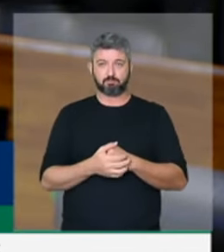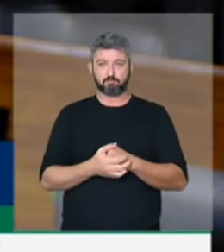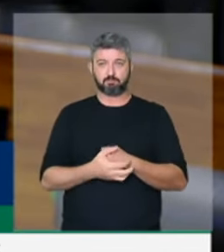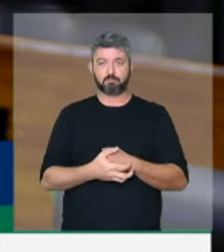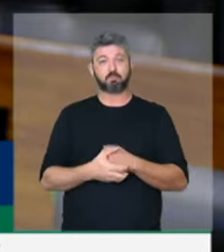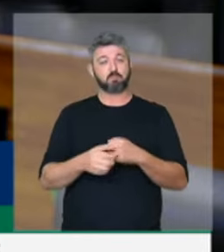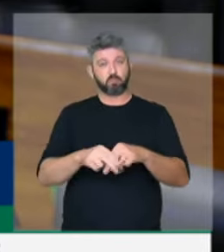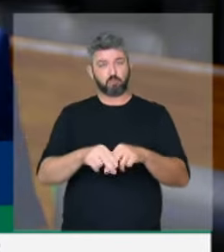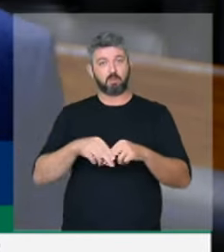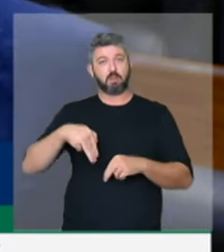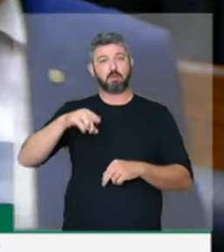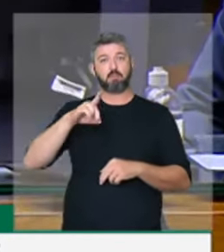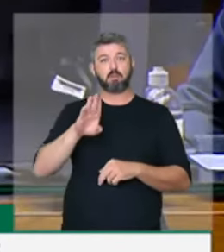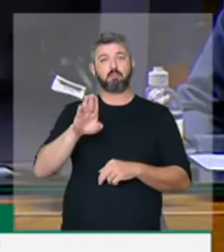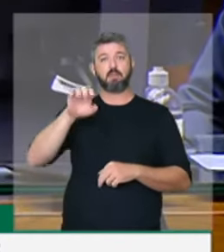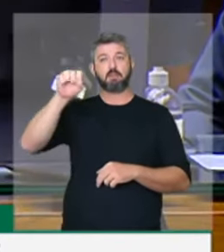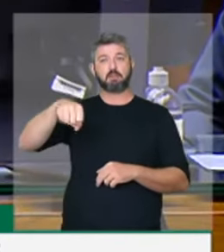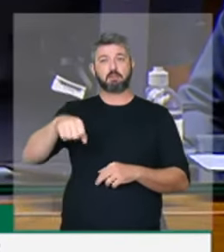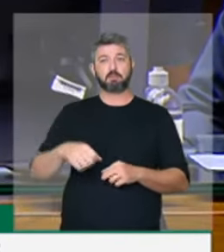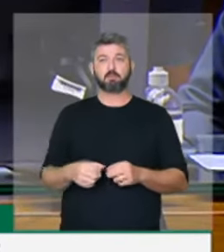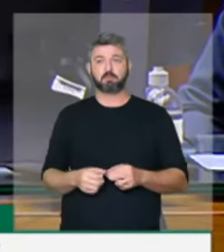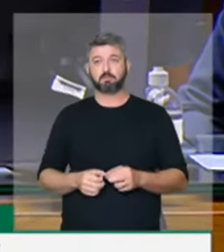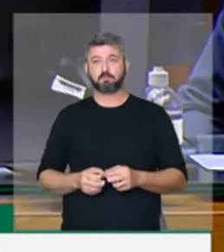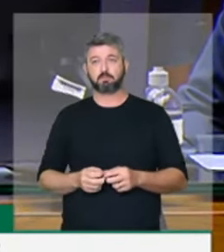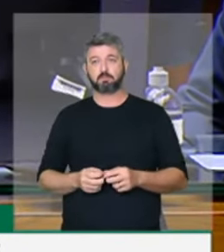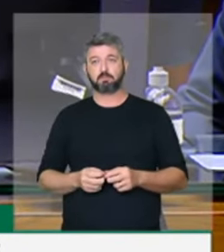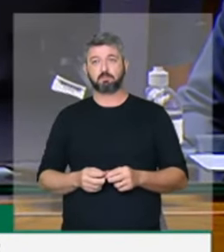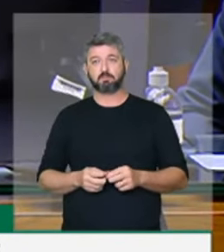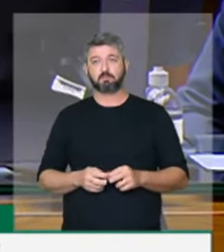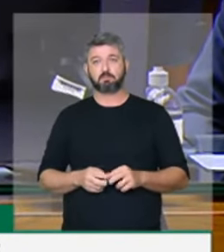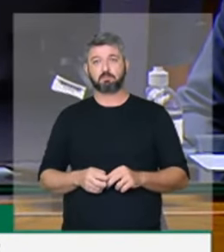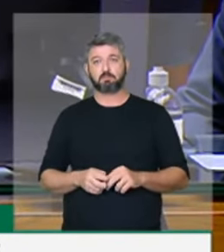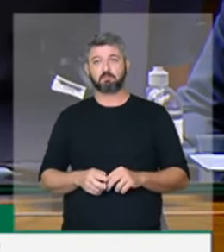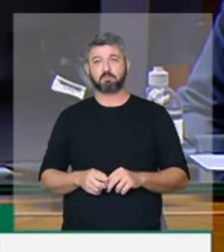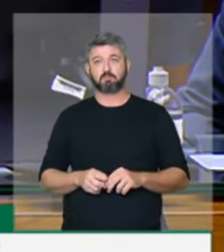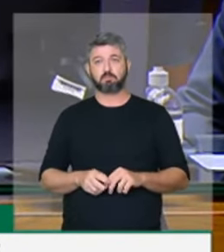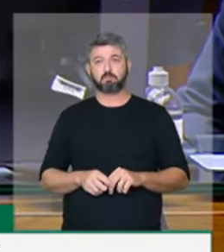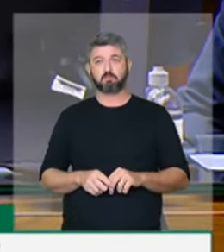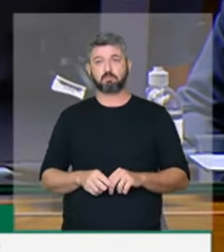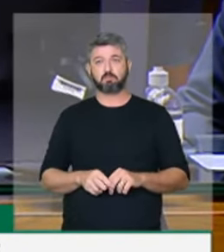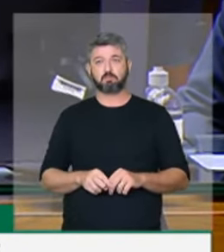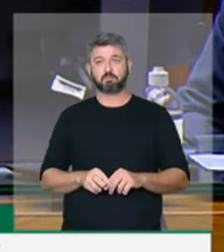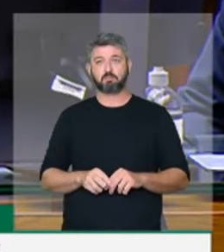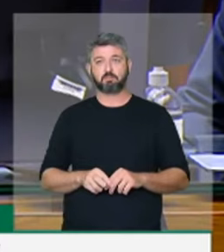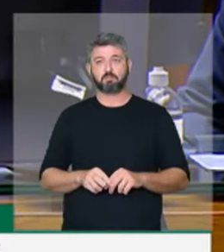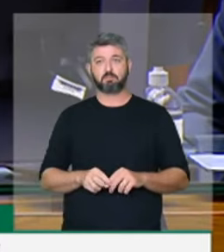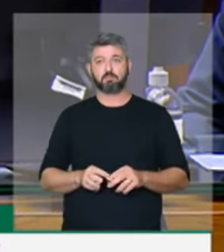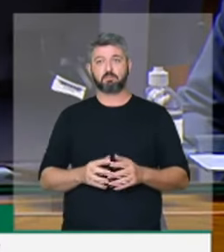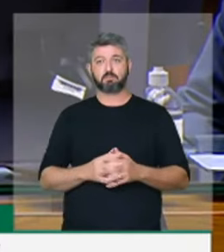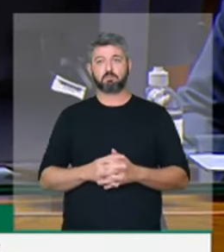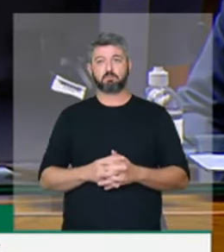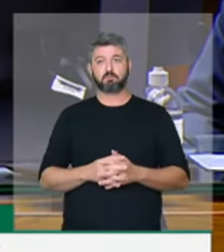ORIENTA SIM. -- [PRESIDENTE]: PARA, COMO ORIENTA O PSDB? -- [DEPUTADO]: SENHOR PRESIDENTE, REALMENTE É SIM. UM PROJETO IMPORTANTE. VAMOS